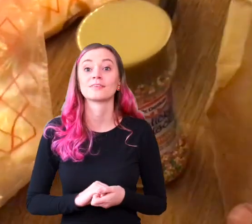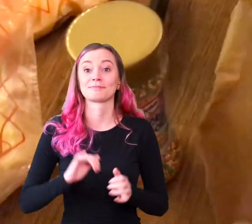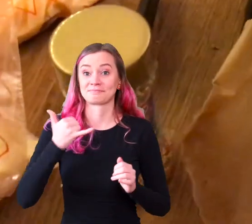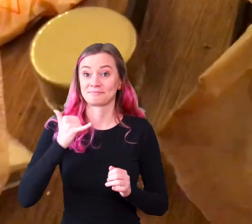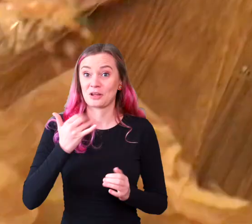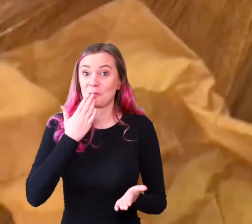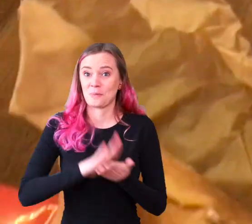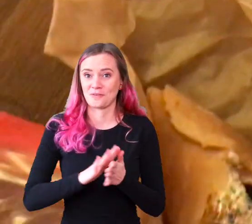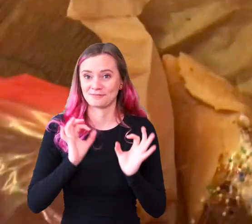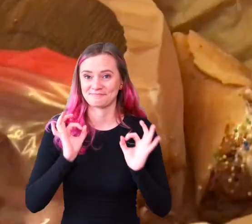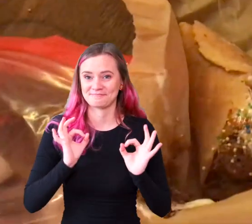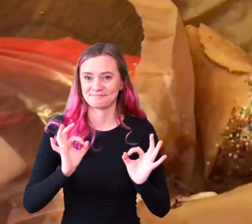Super, povedlo se to.